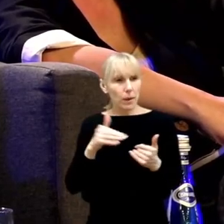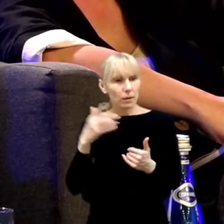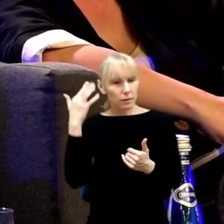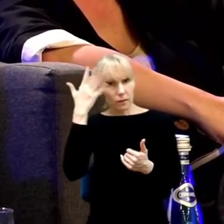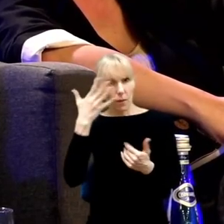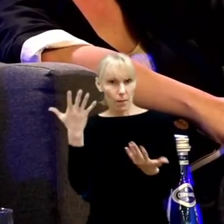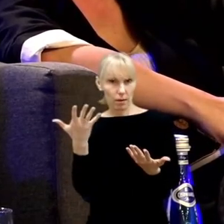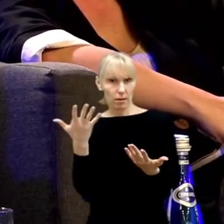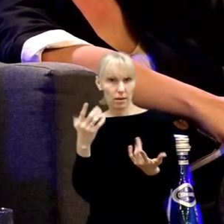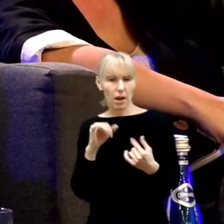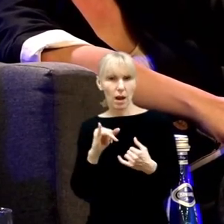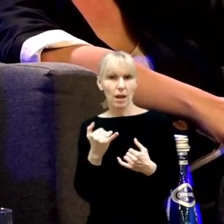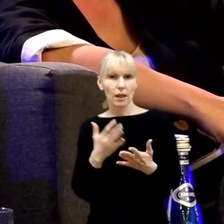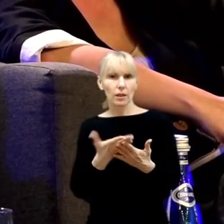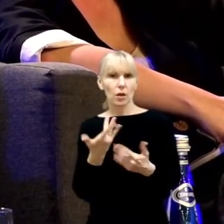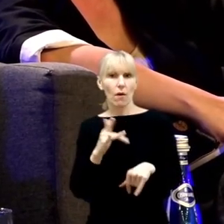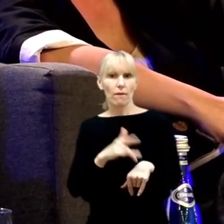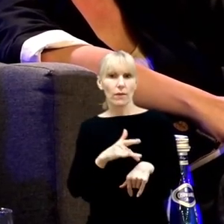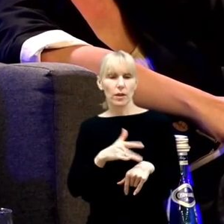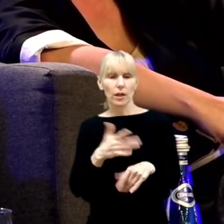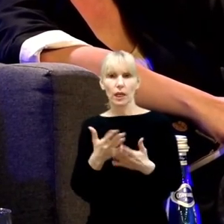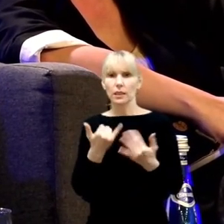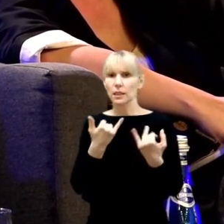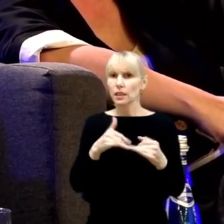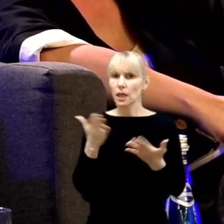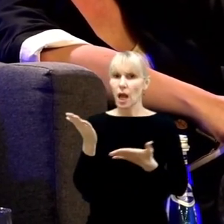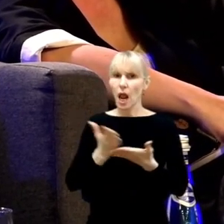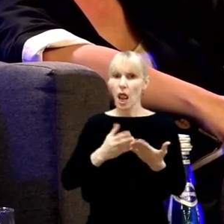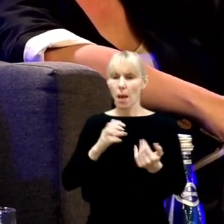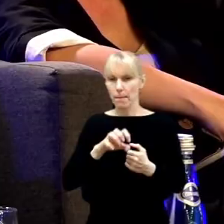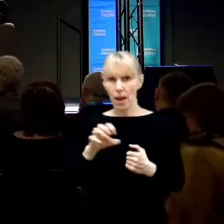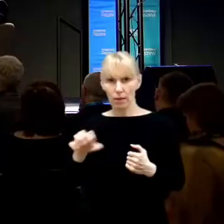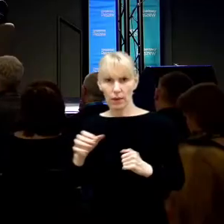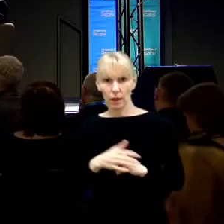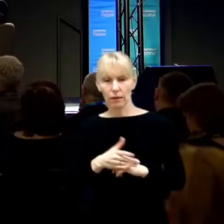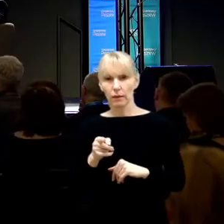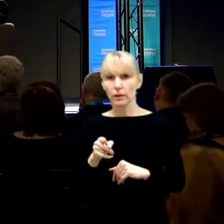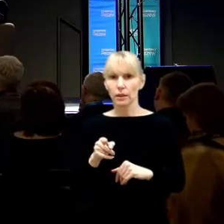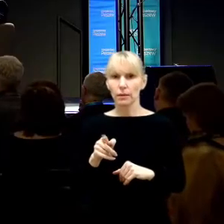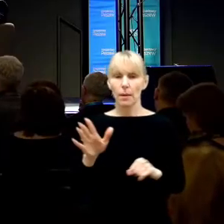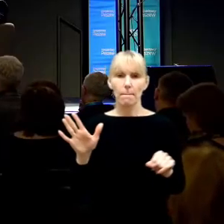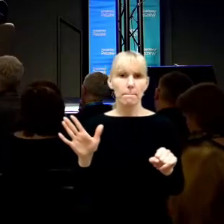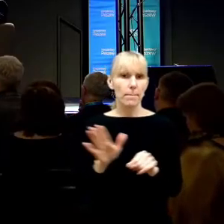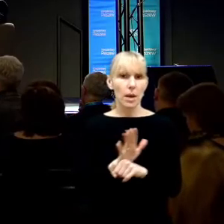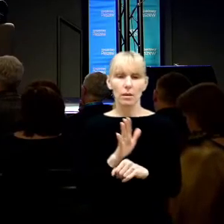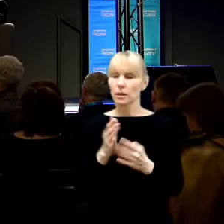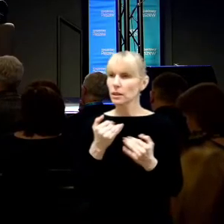że to też wynika z innych elementów, z tego, co się dzieje po prostu w samym otoczeniu, z innych cen, z tego, co pozostaje